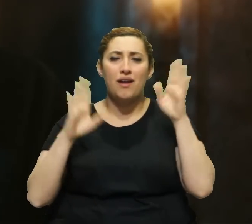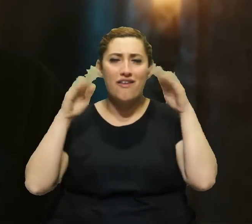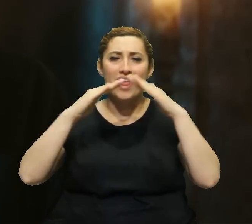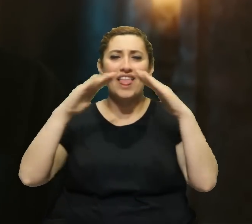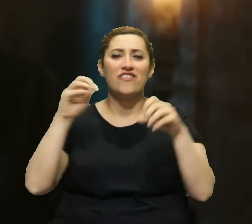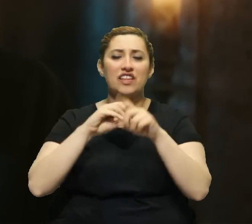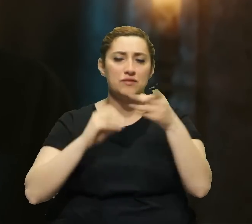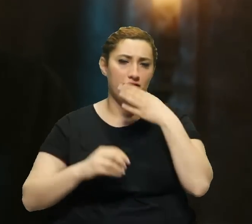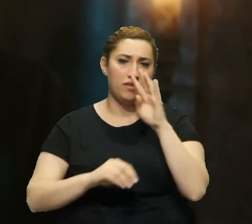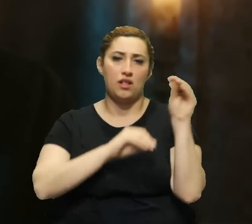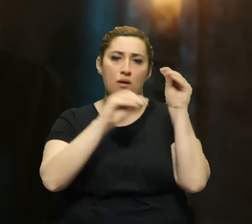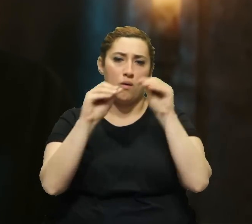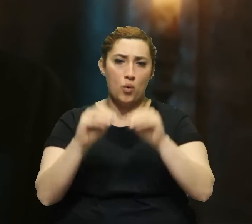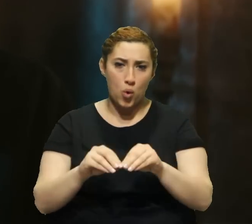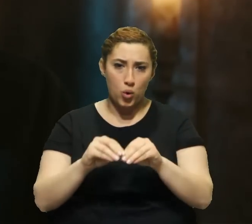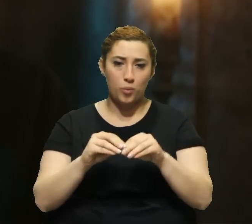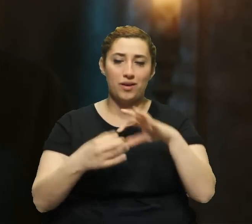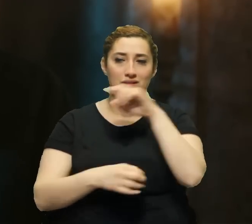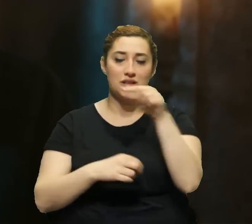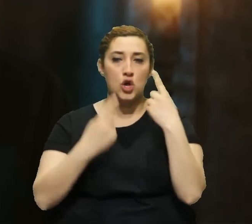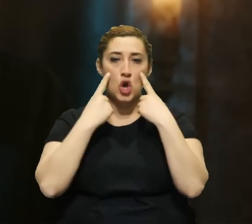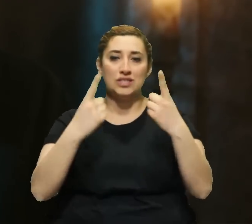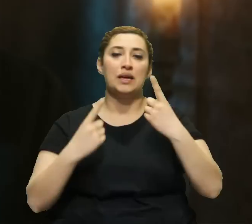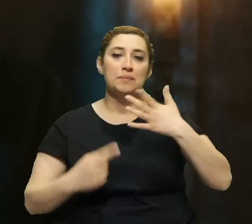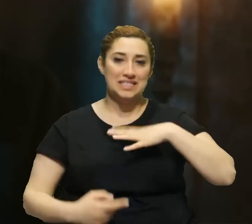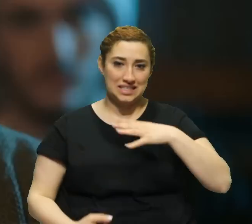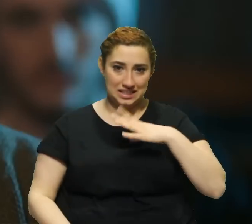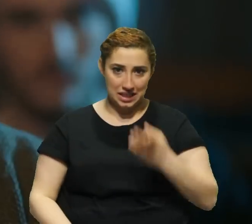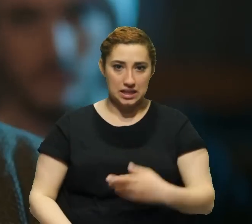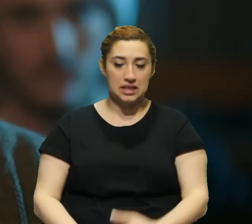...bir fil getirip, halka göstermek istediler.